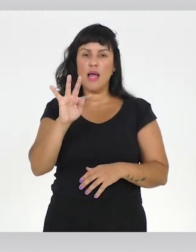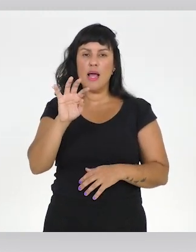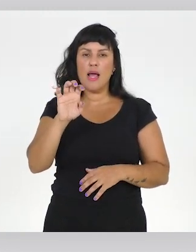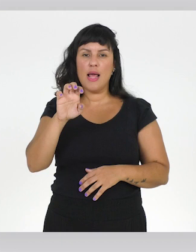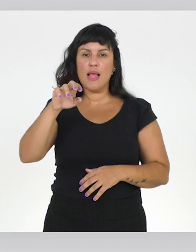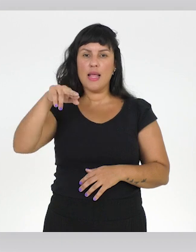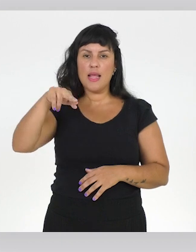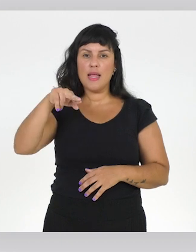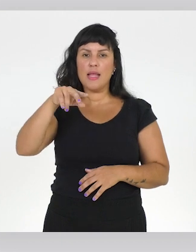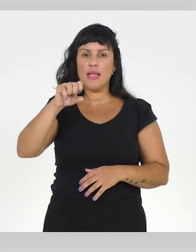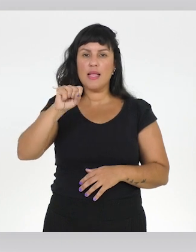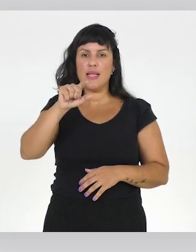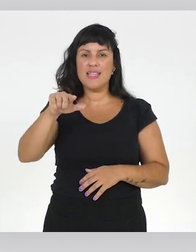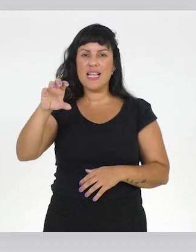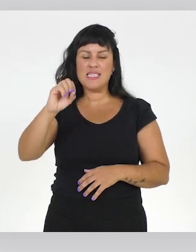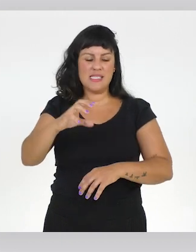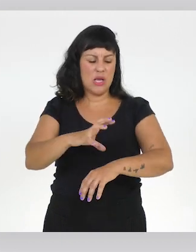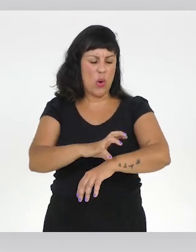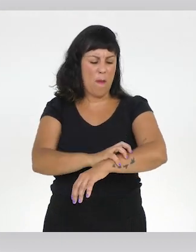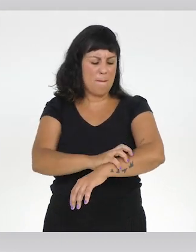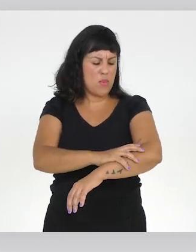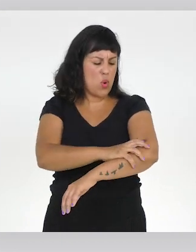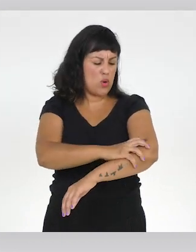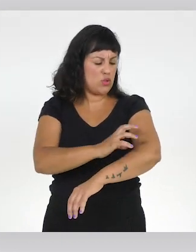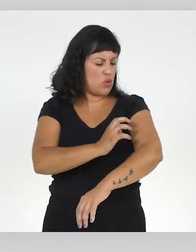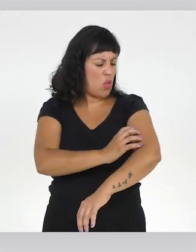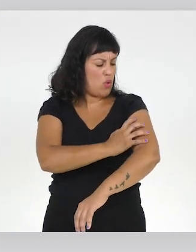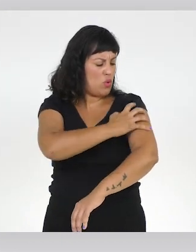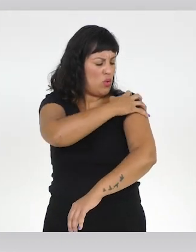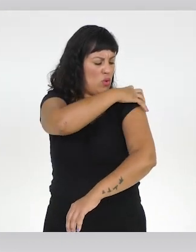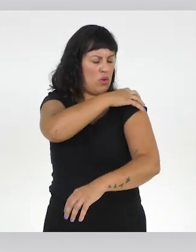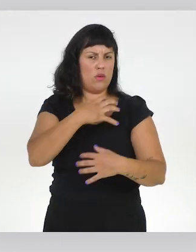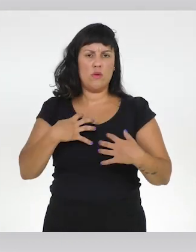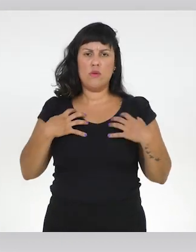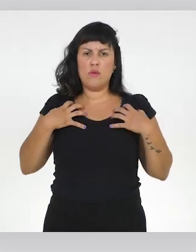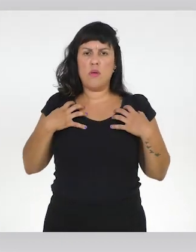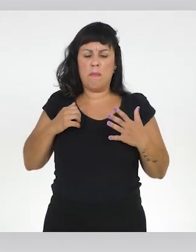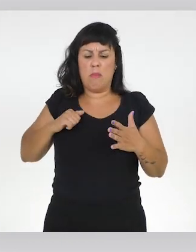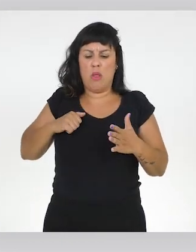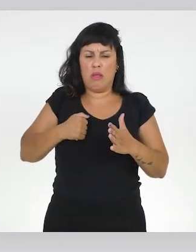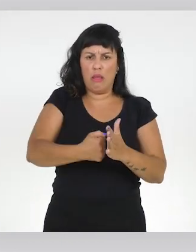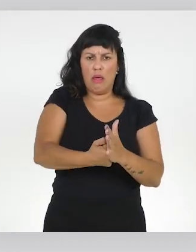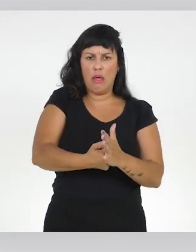a rigidez, os bloqueios articulares, as dores ocasionadas após